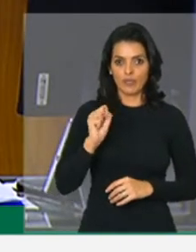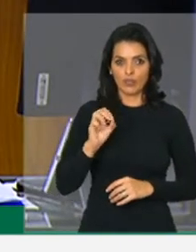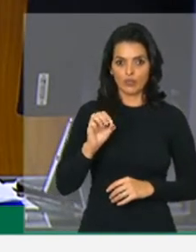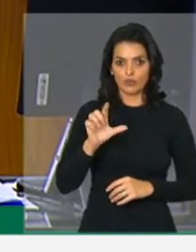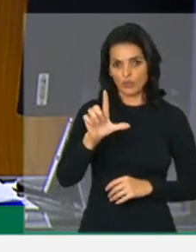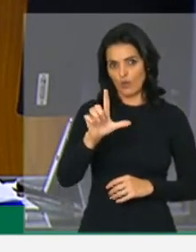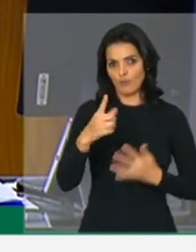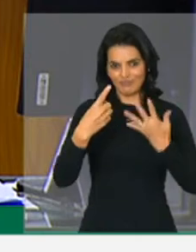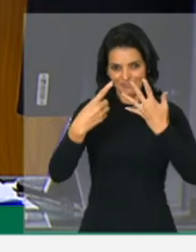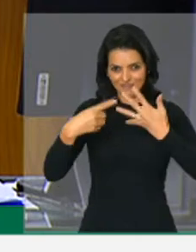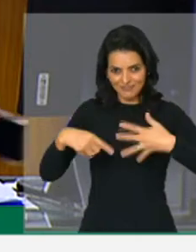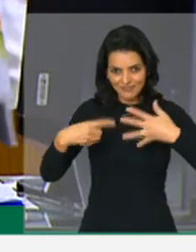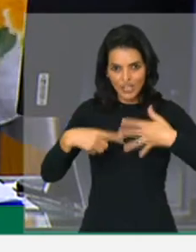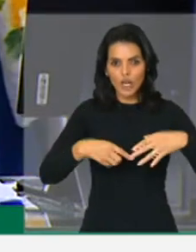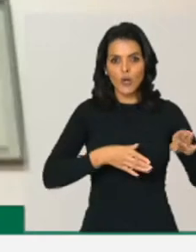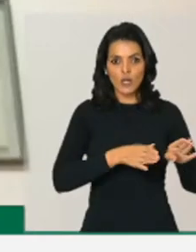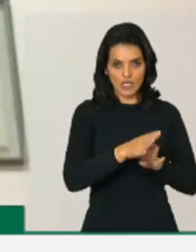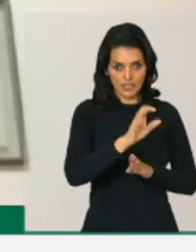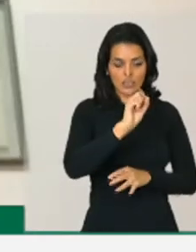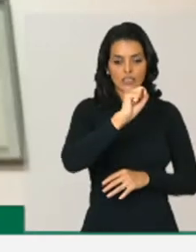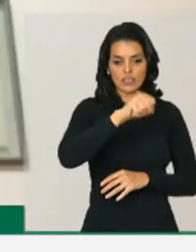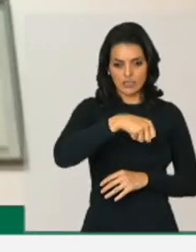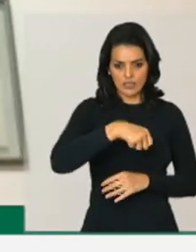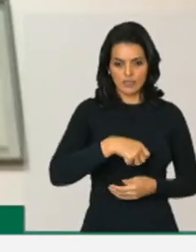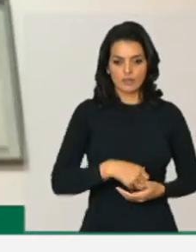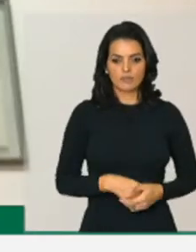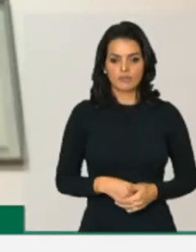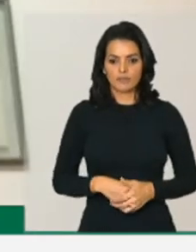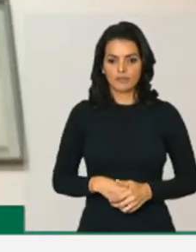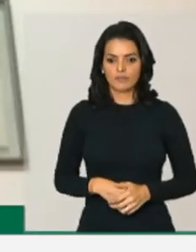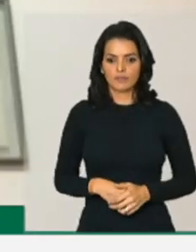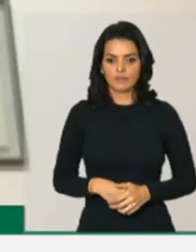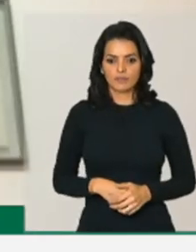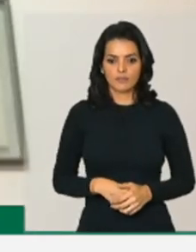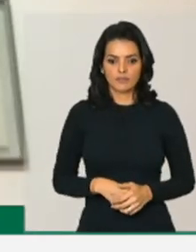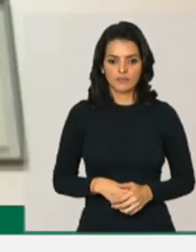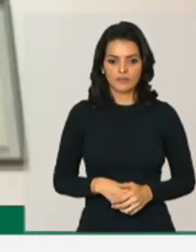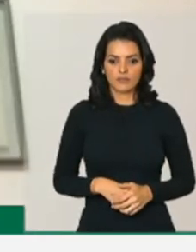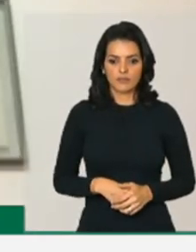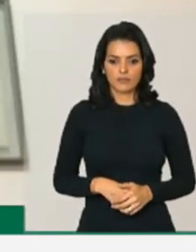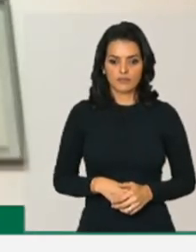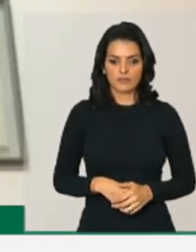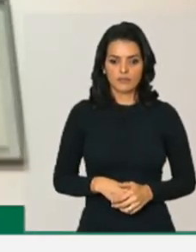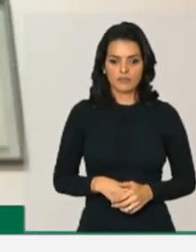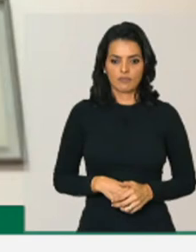DEFESA DO INTERESSE PÚBLICO. ESSA DÍVIDA MONSTRUOSA ELA VEM DE MUITO TEMPO E EM NENHUM MOMENTO ESSE GOVERNO ATUAL E